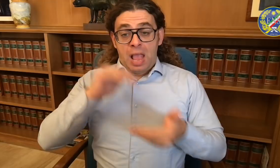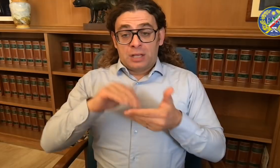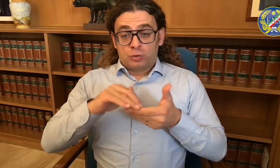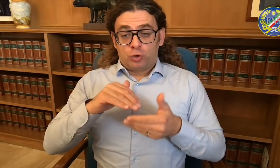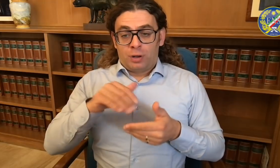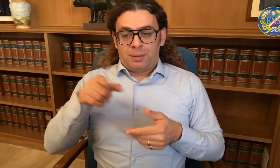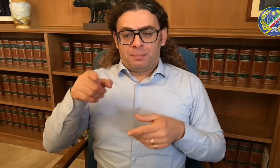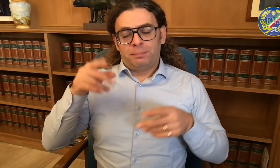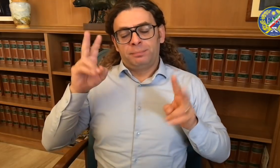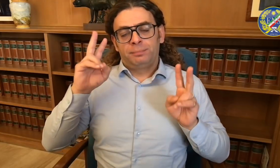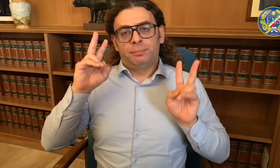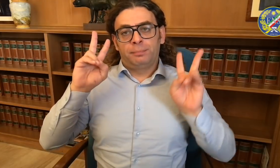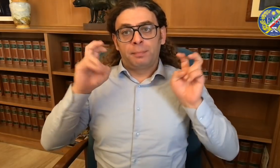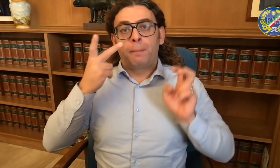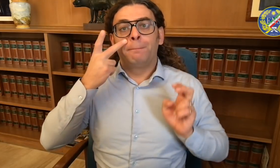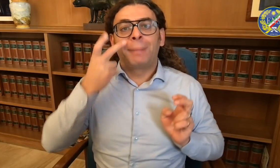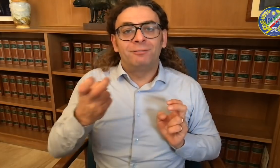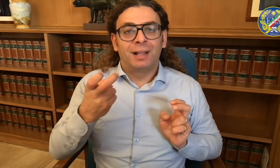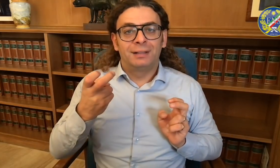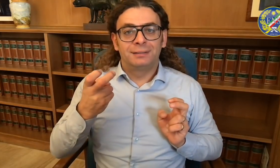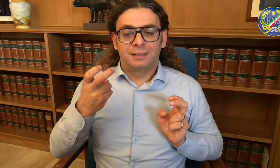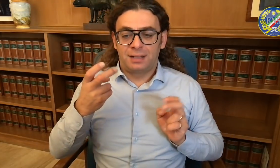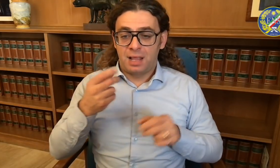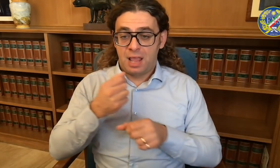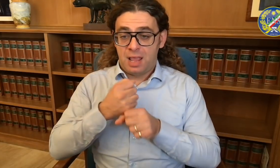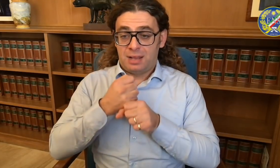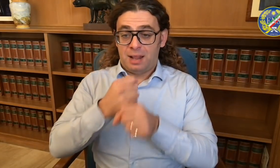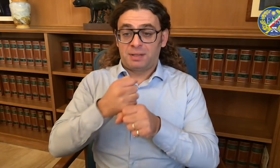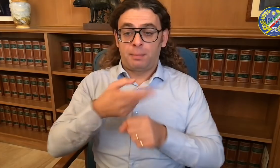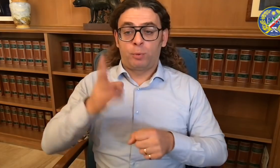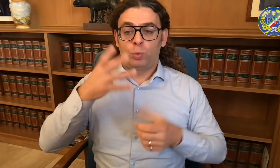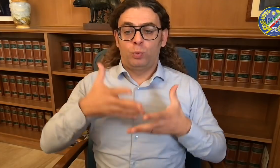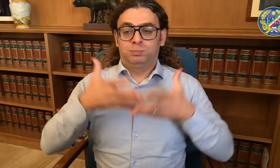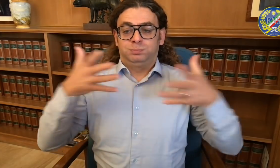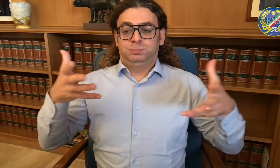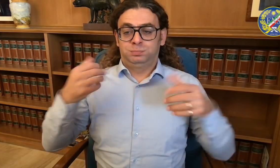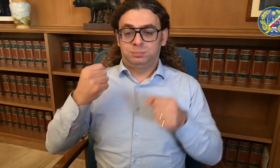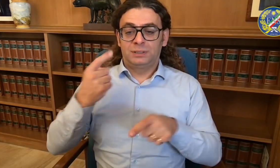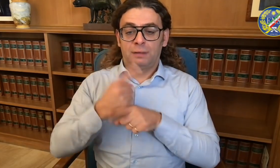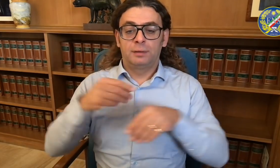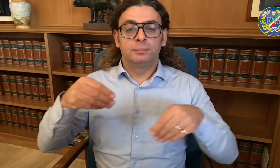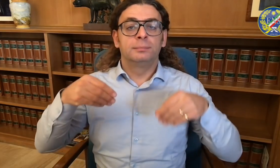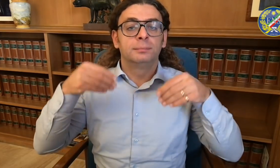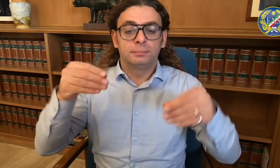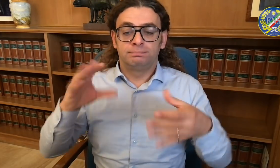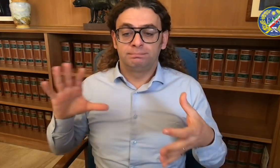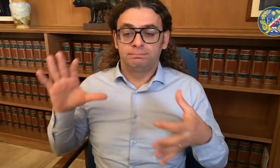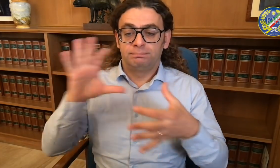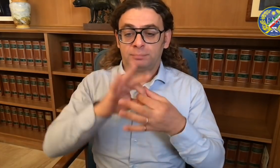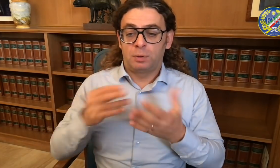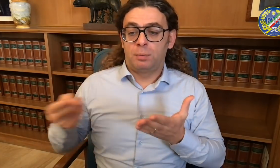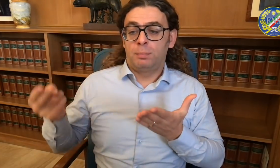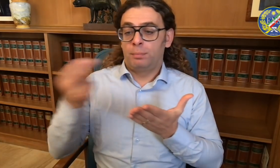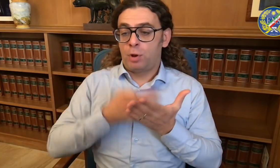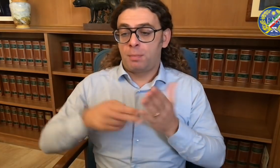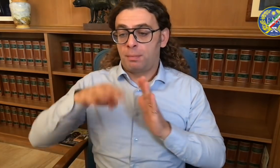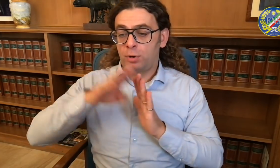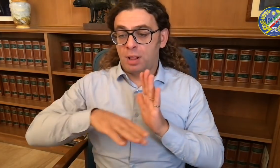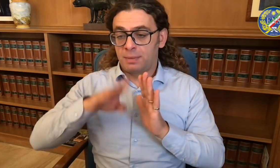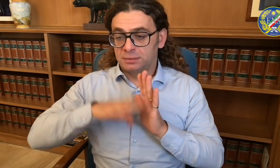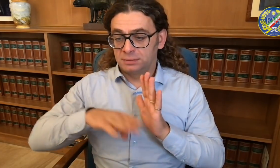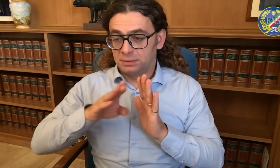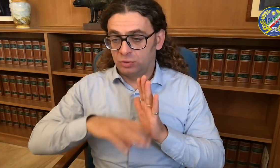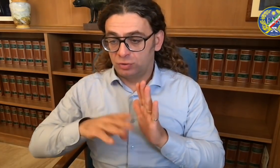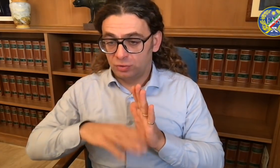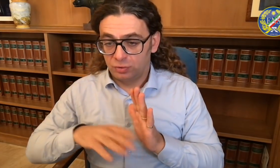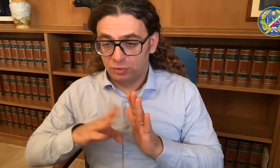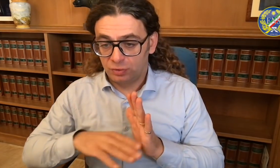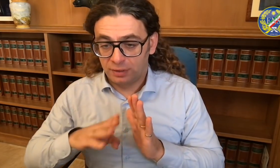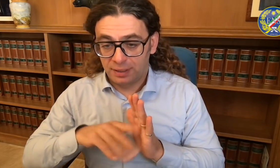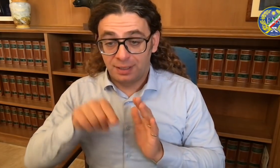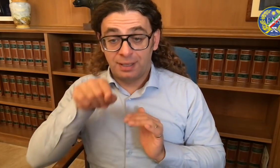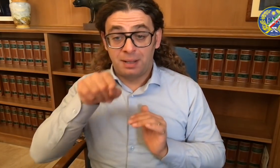partecipazione ad un rappresentante delle associazioni delle Persone con disabilità maggiormente rappresentative che prenda parte alla programmazione,